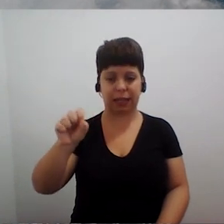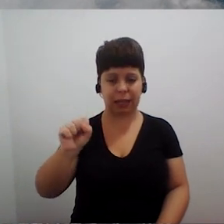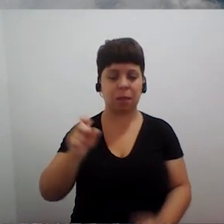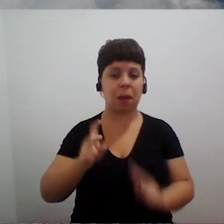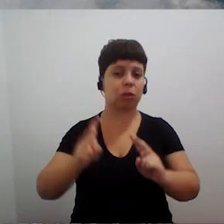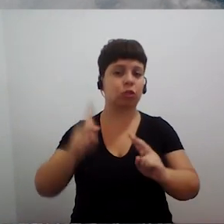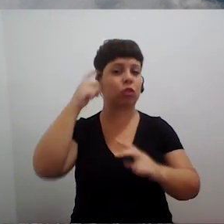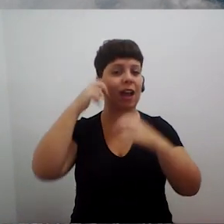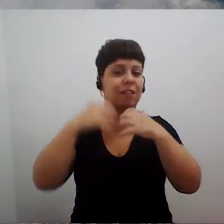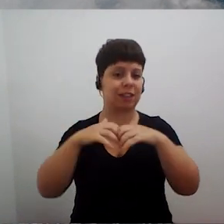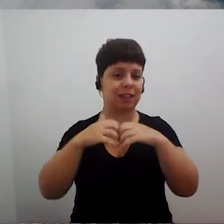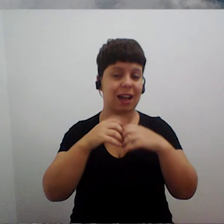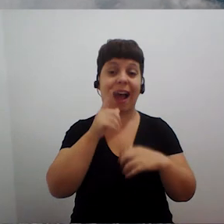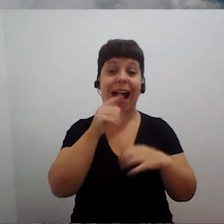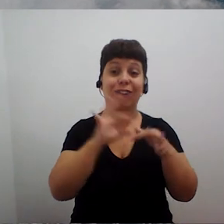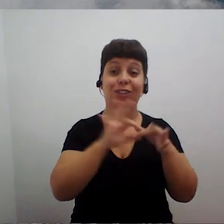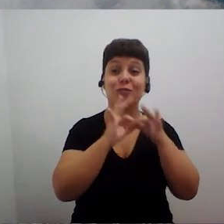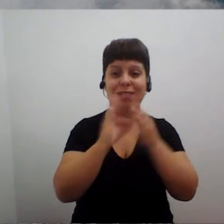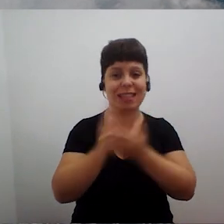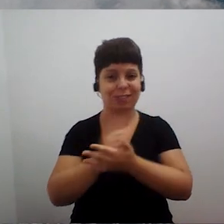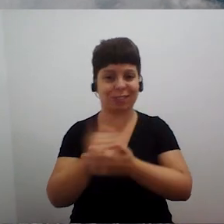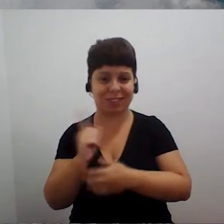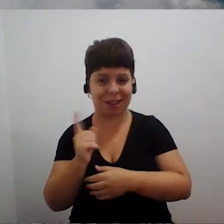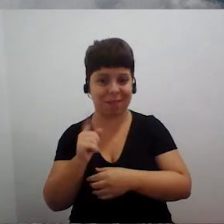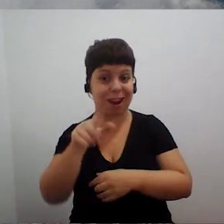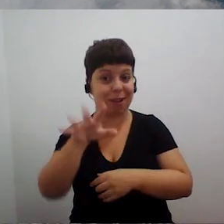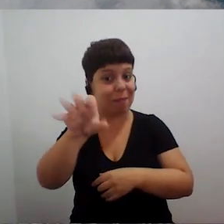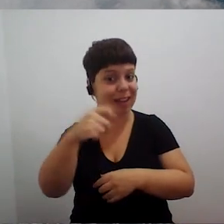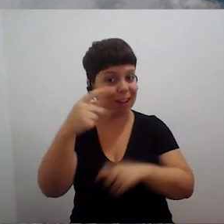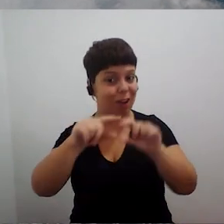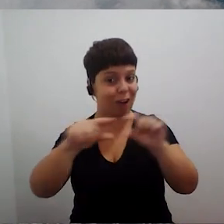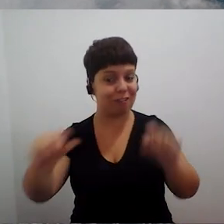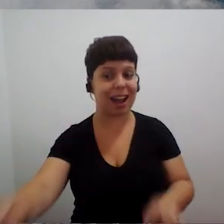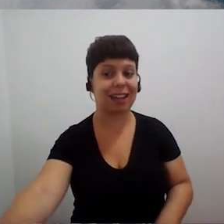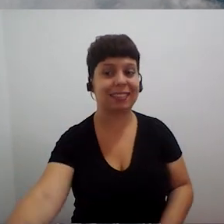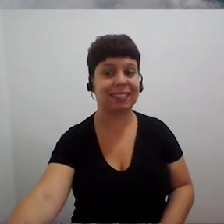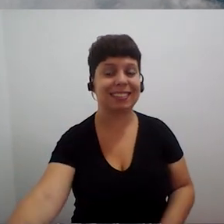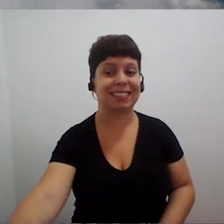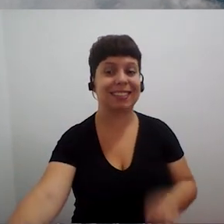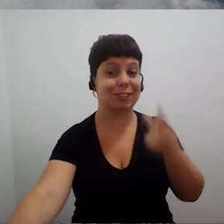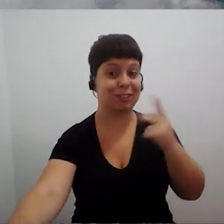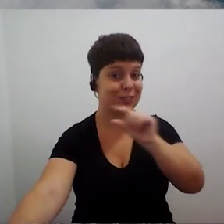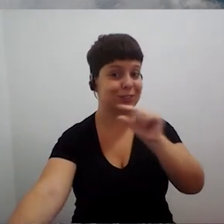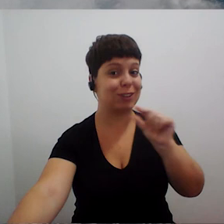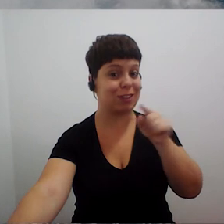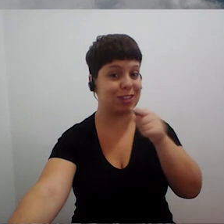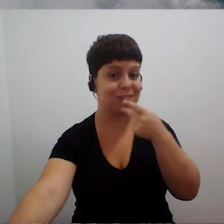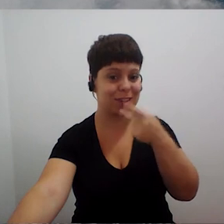a essa reflexão, a água nos une e não nos separa To parafraseando né, roubando a sua fala